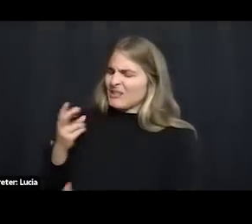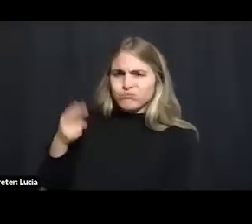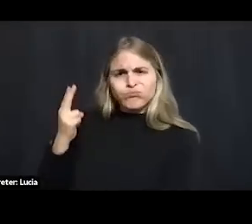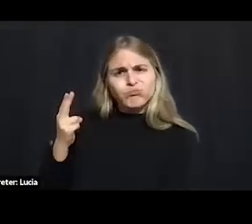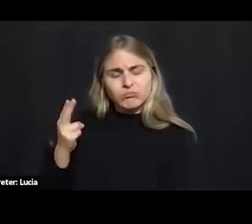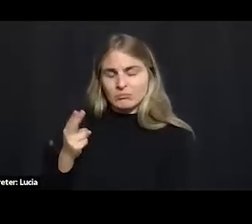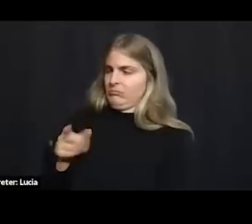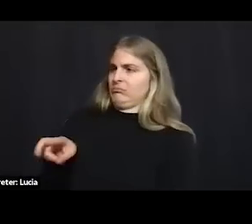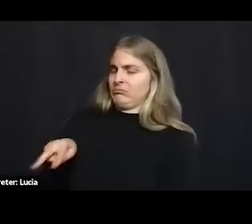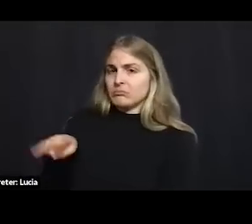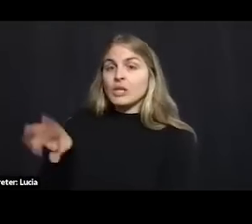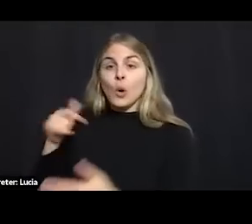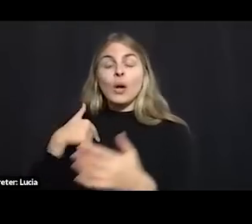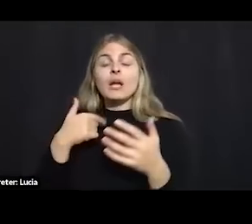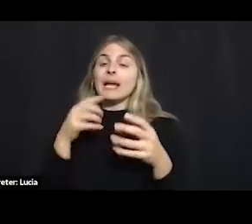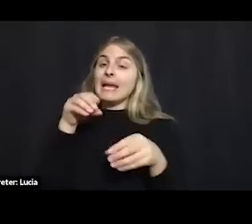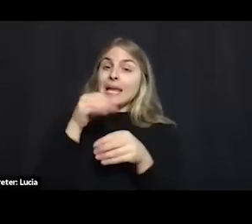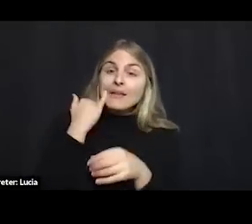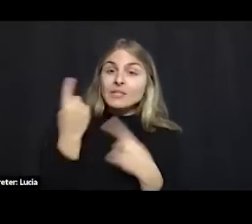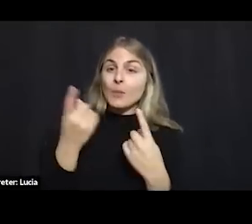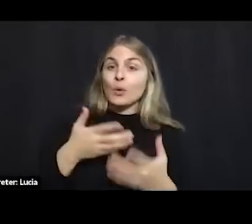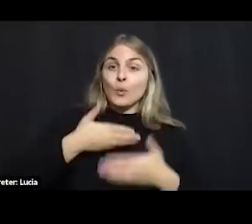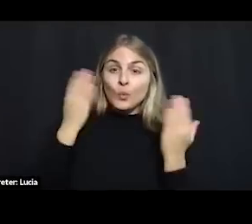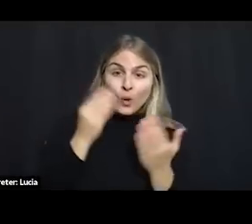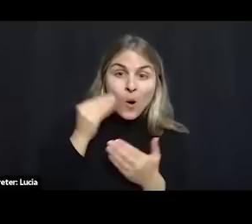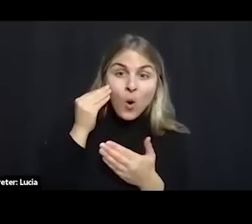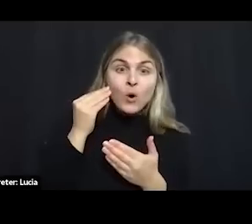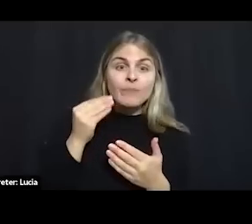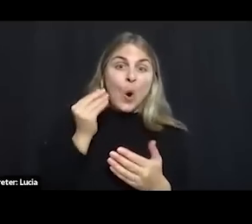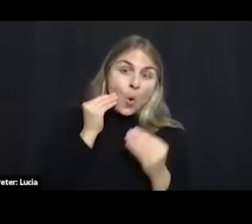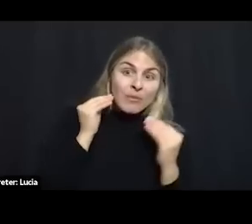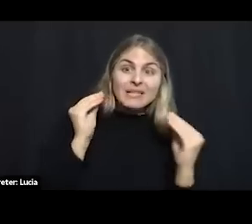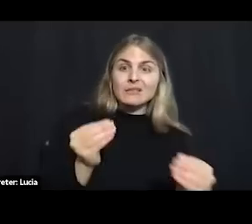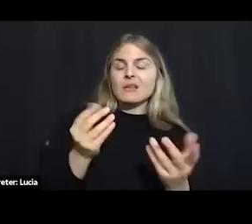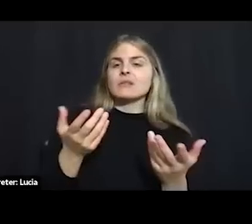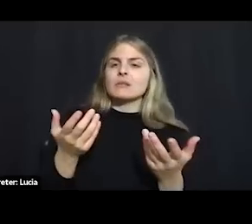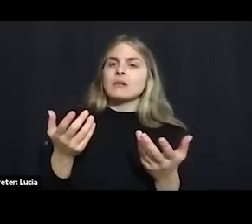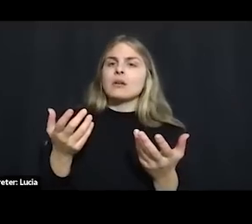en el contexto del sinhogarismo, evalúan la satisfacción con la pareja en torno a sus necesidades de supervivencia inmediatas